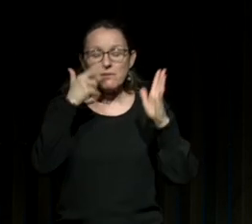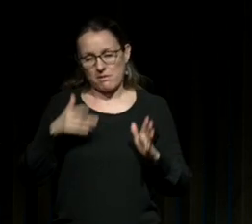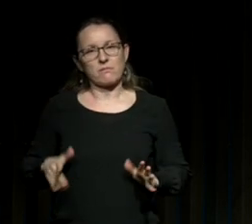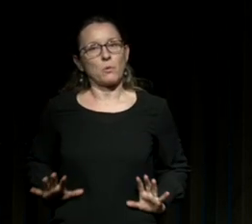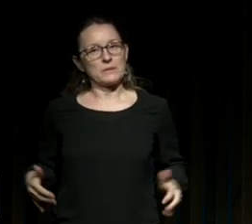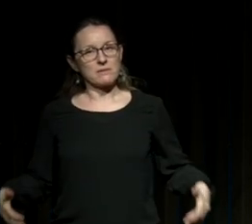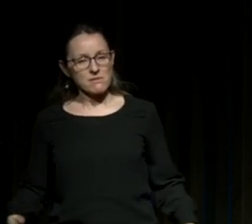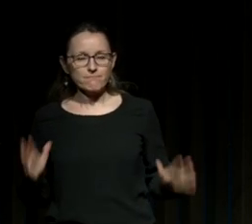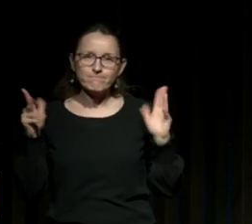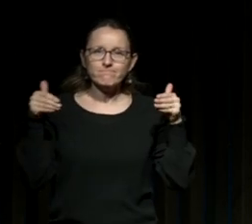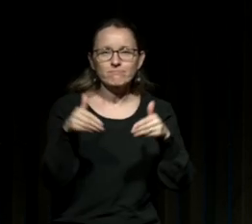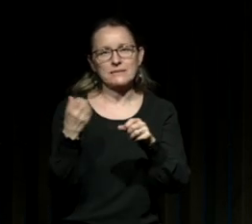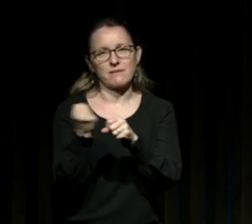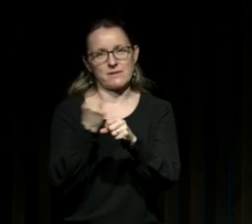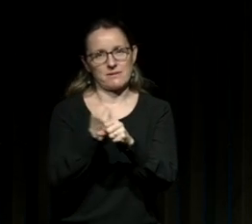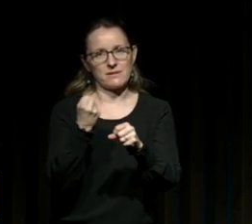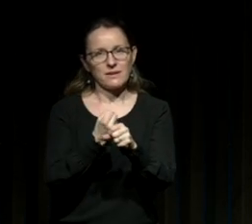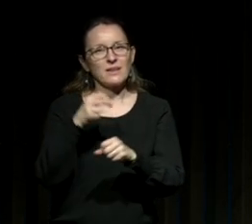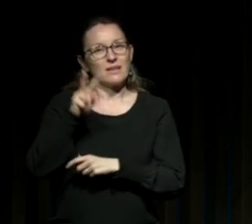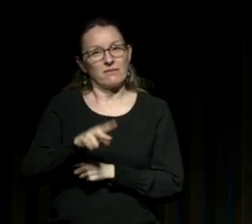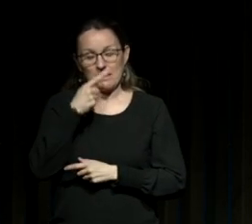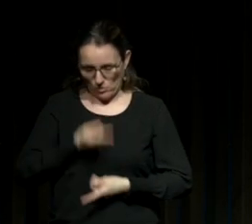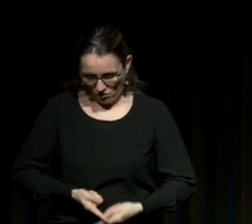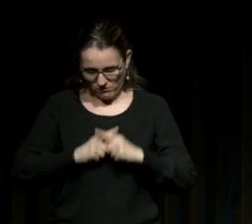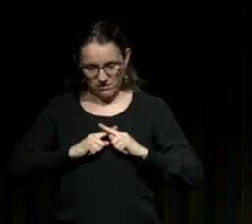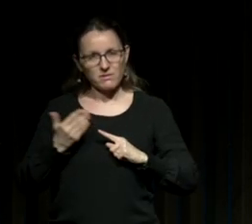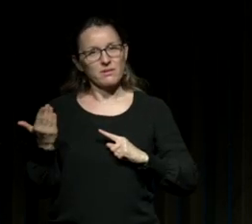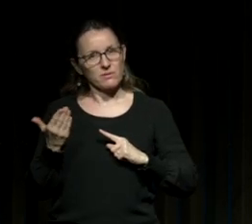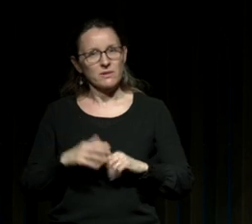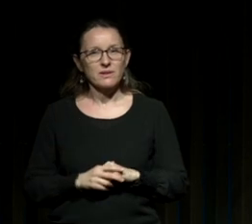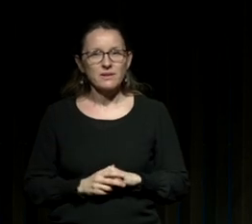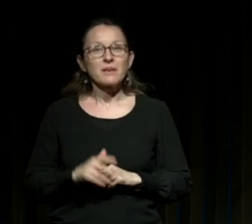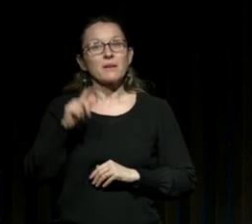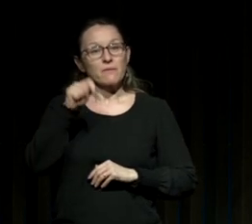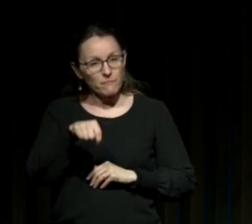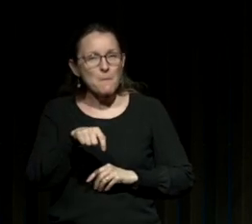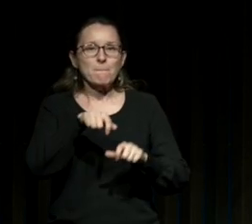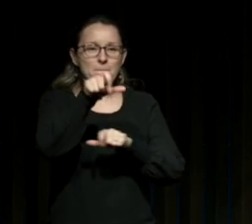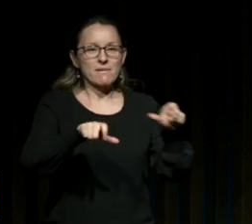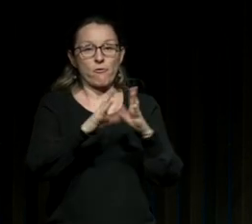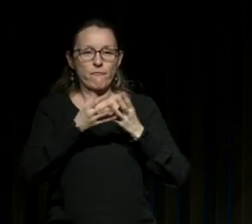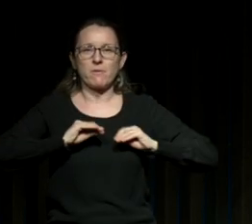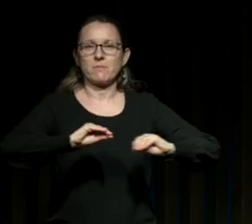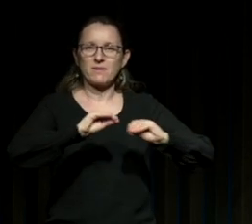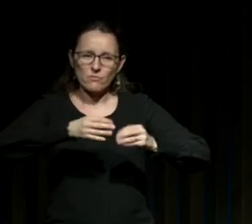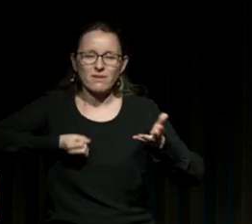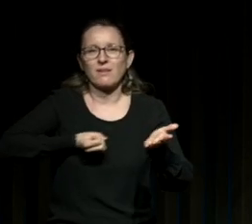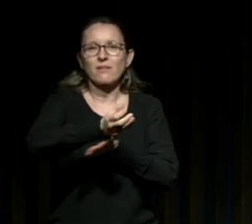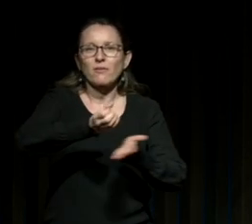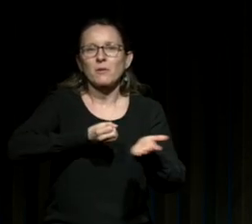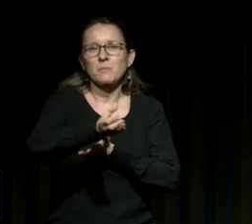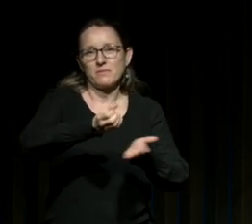vraiment l'intime conviction qu'il faut former et informer sur l'obésité et je rejoins mon collègue